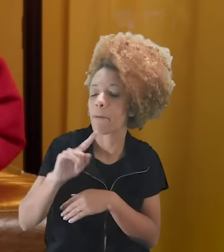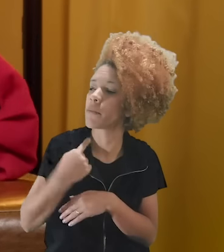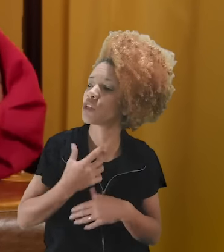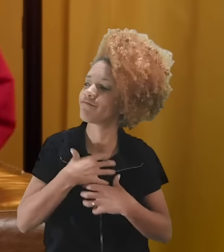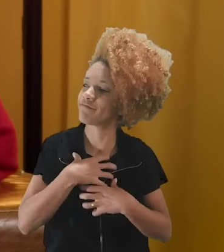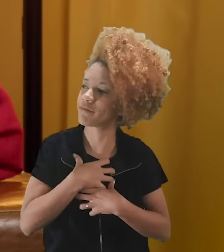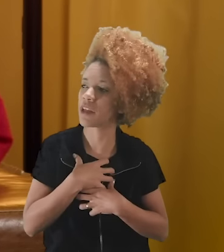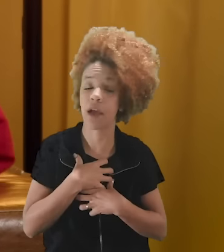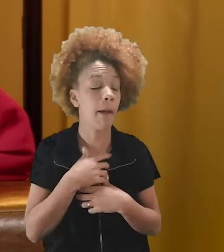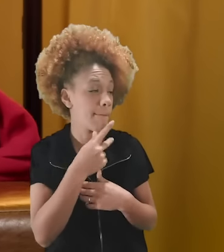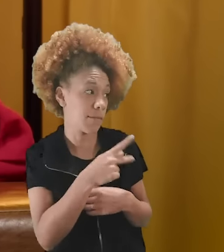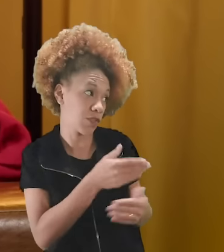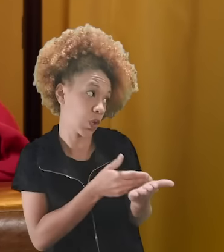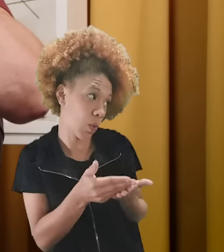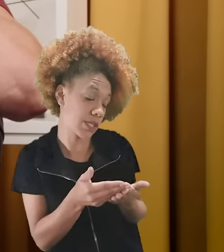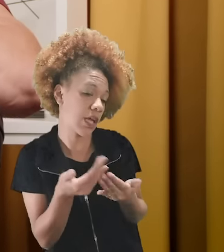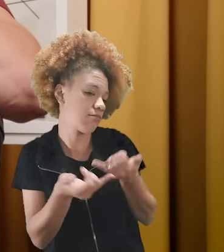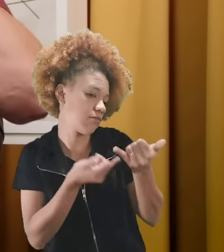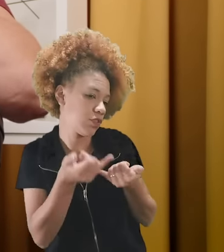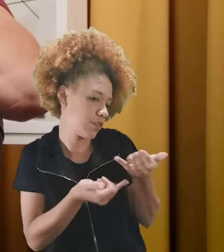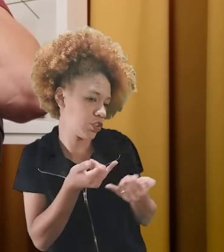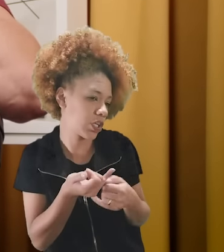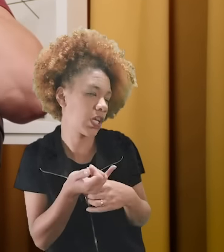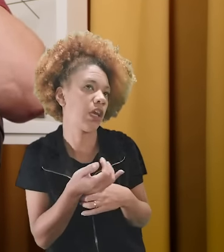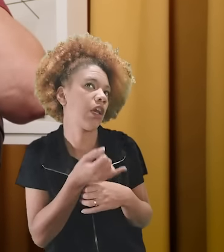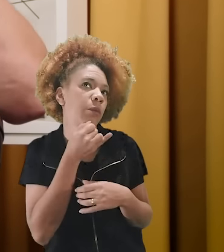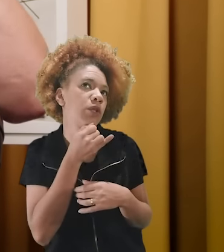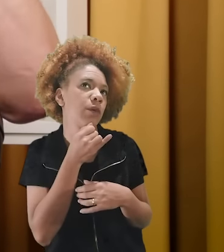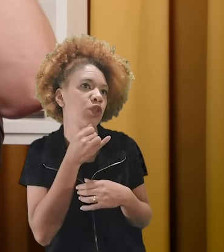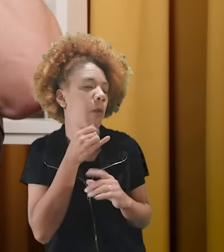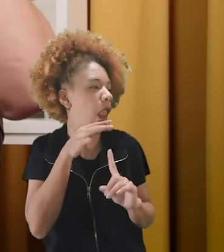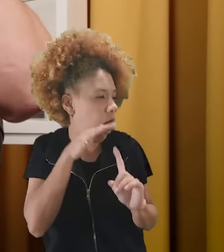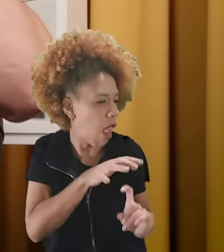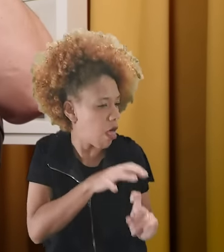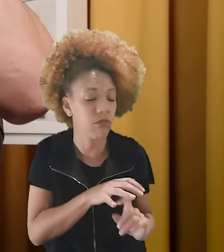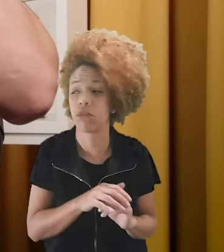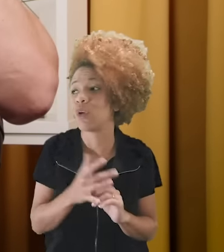a gente se sinta confortável para PR você começar a se divertir não ficar tão tanta pressão em cima